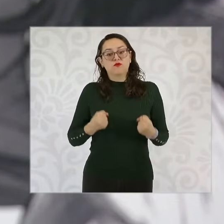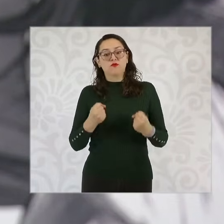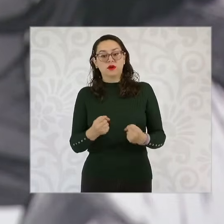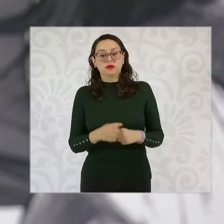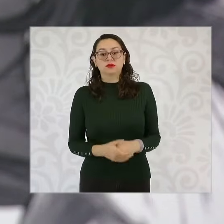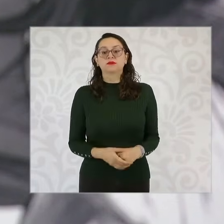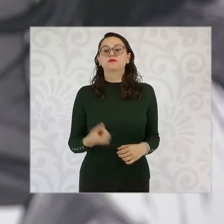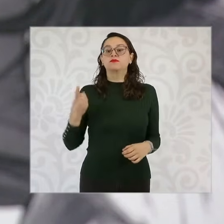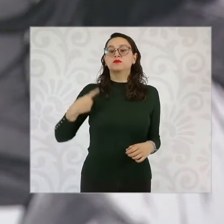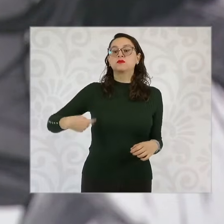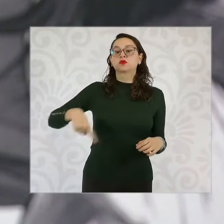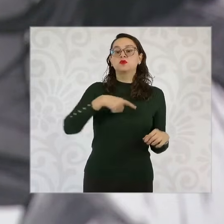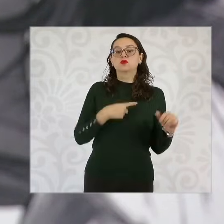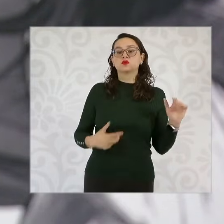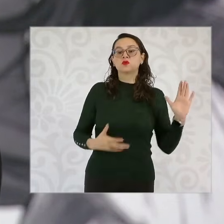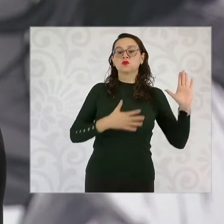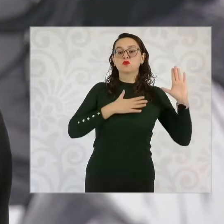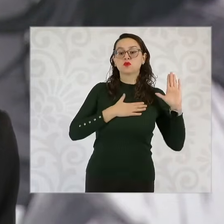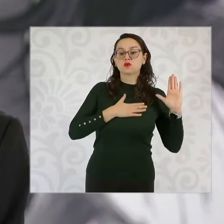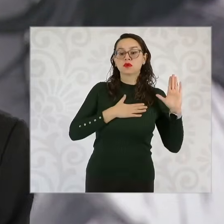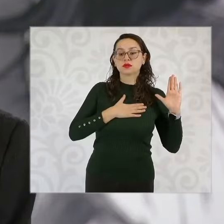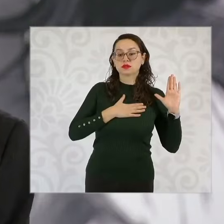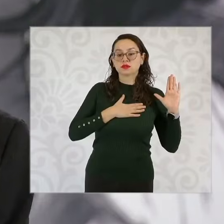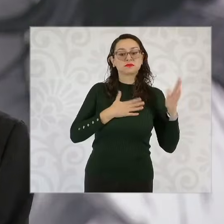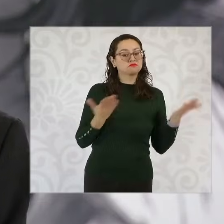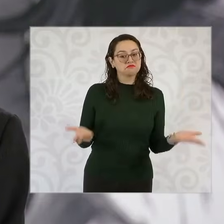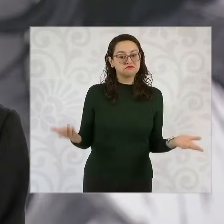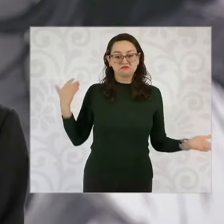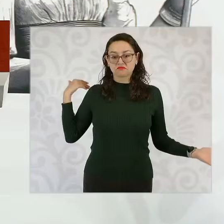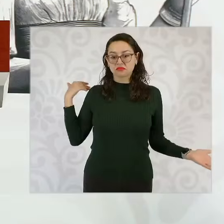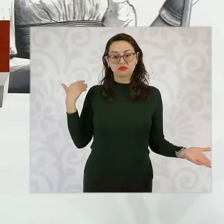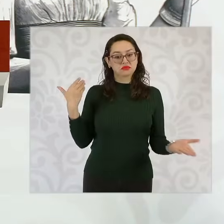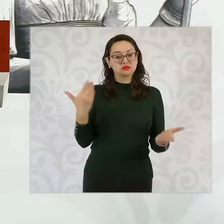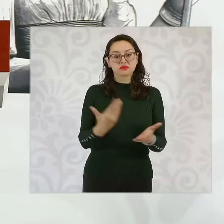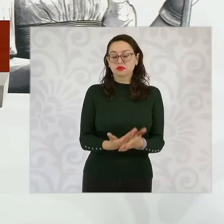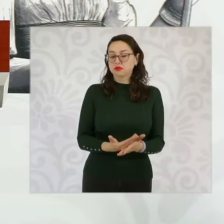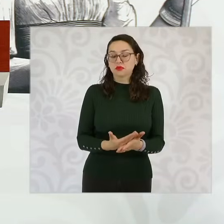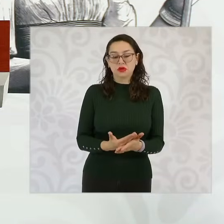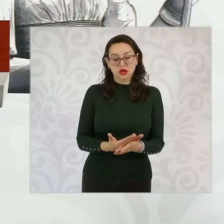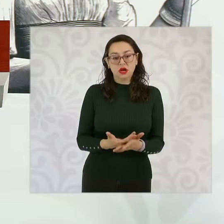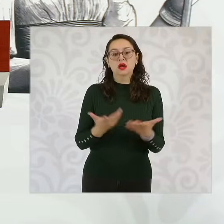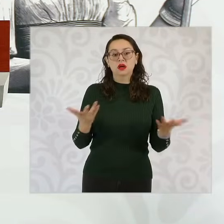como lo ha dicho la presidenta desde el inicio es generar el bienestar compartido